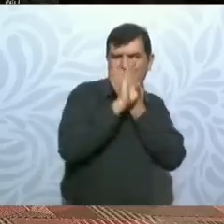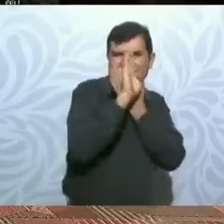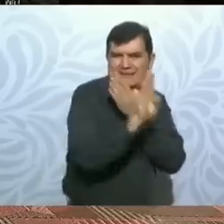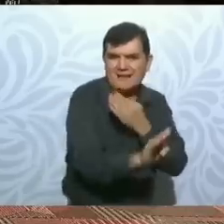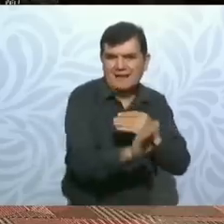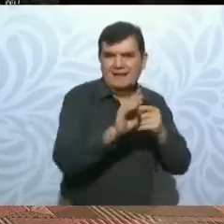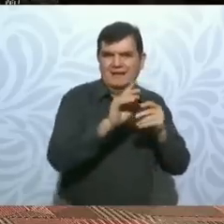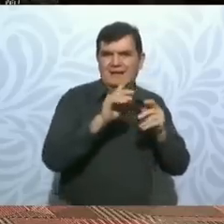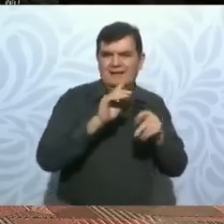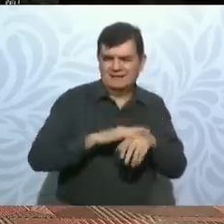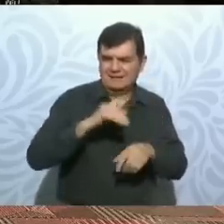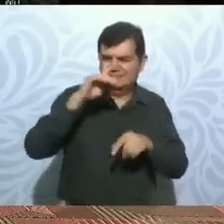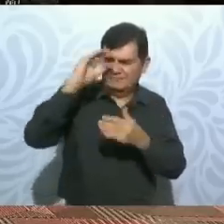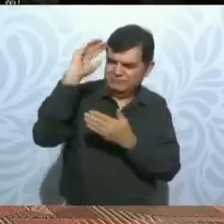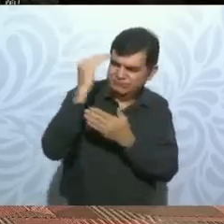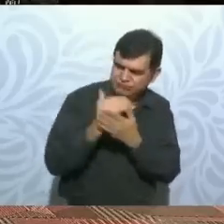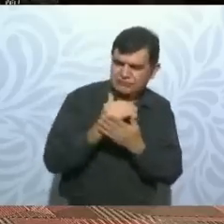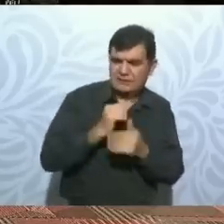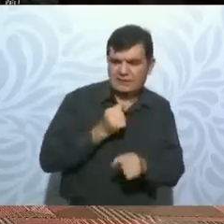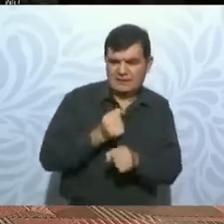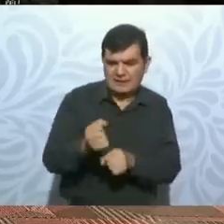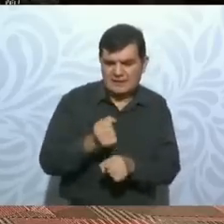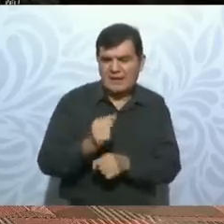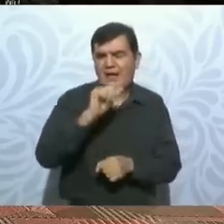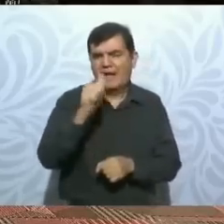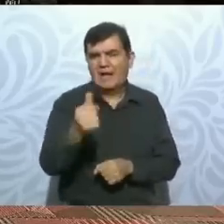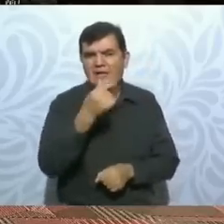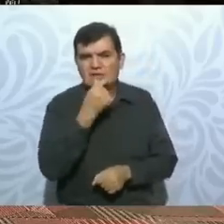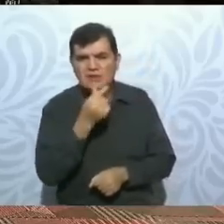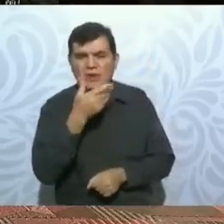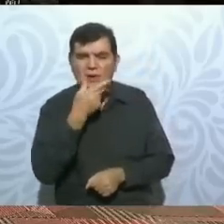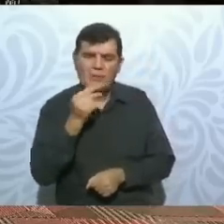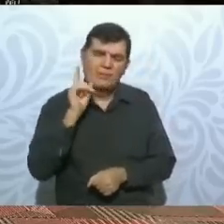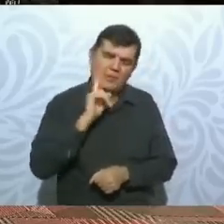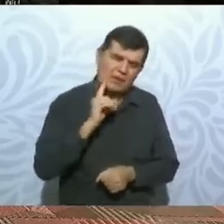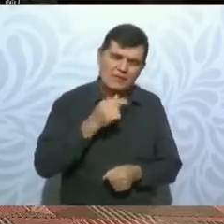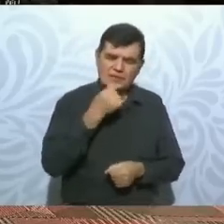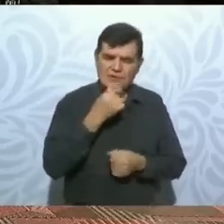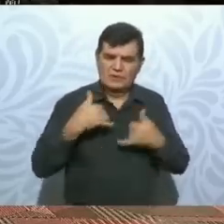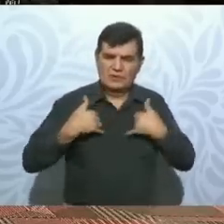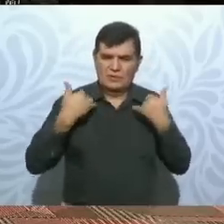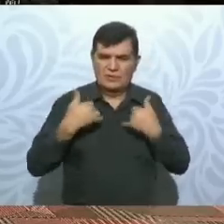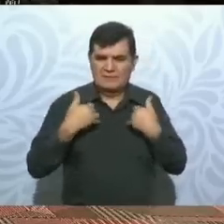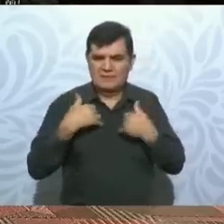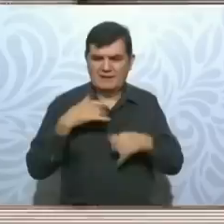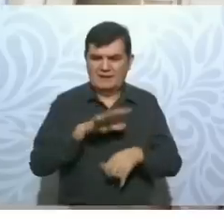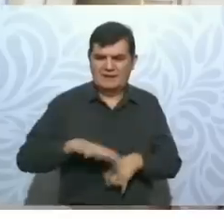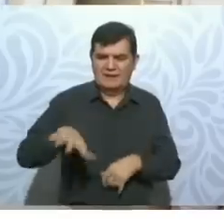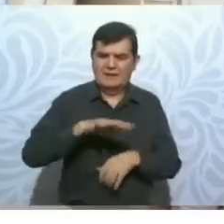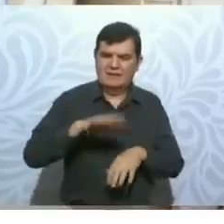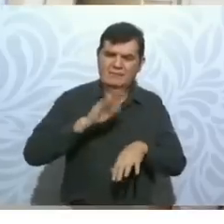violencias contra niños niñas y adolescentes y jóvenes que viven en zonas de alta incidencia